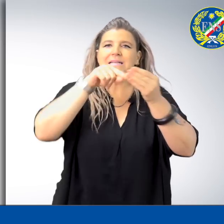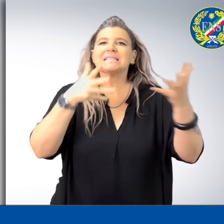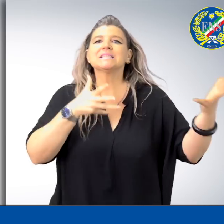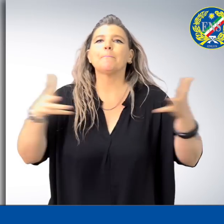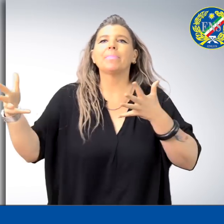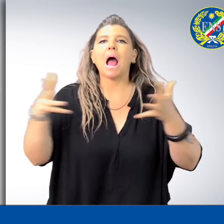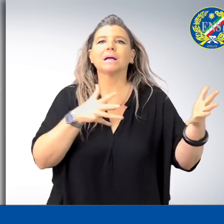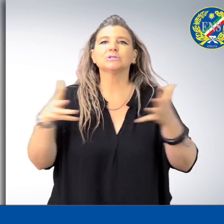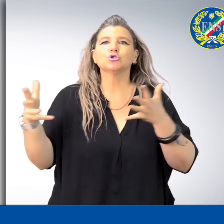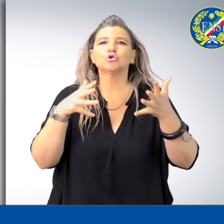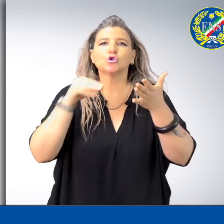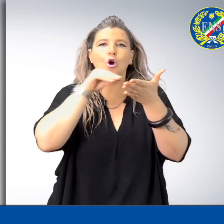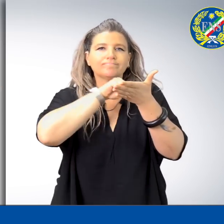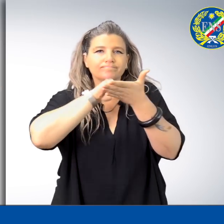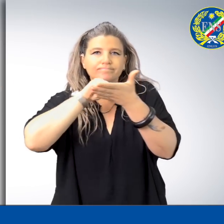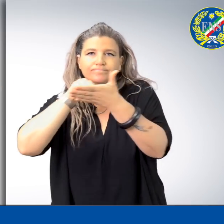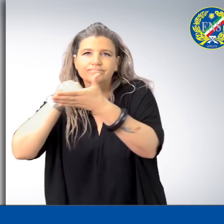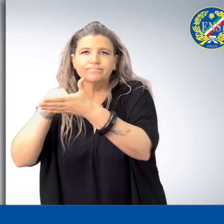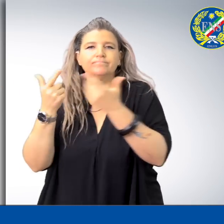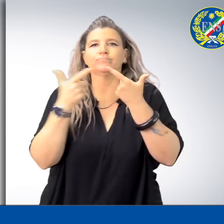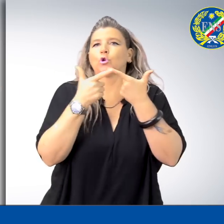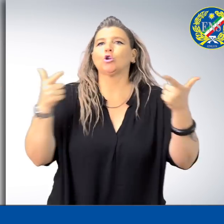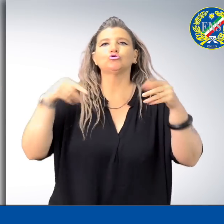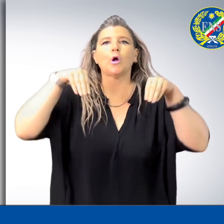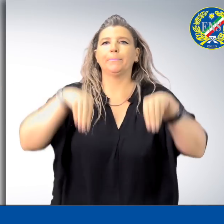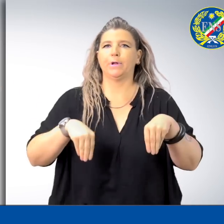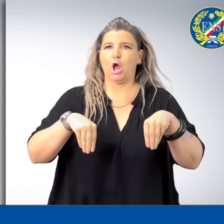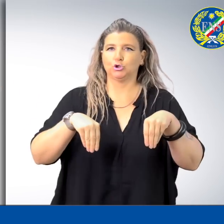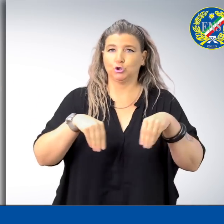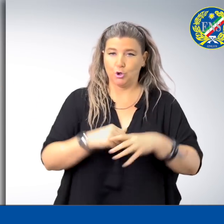della patente card non c'è posto.